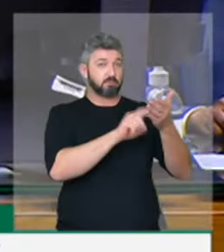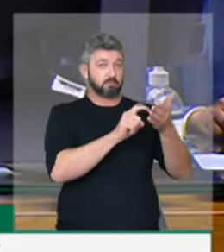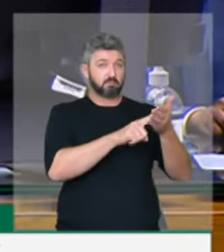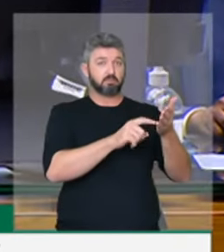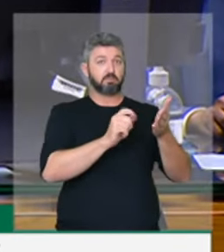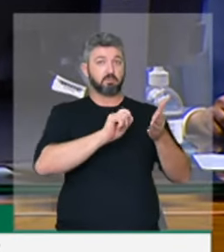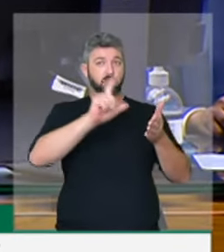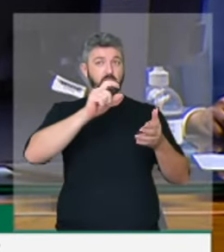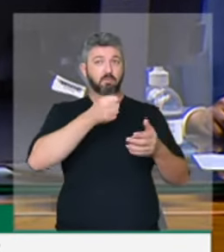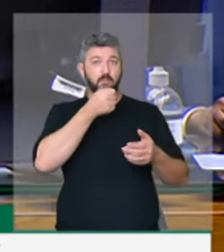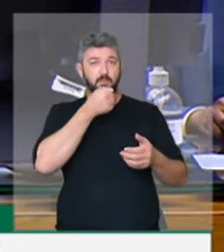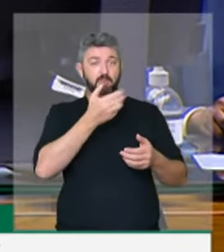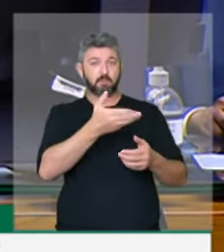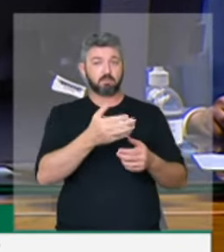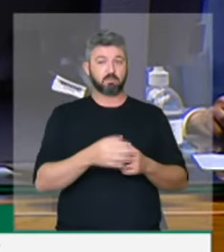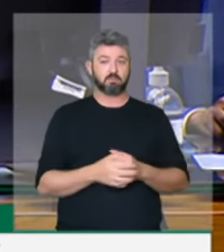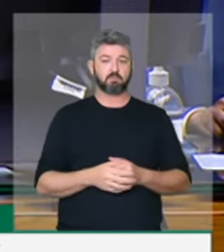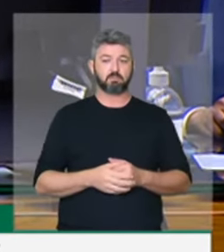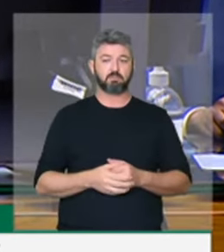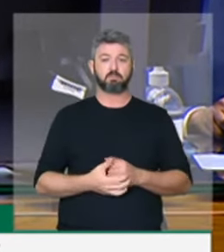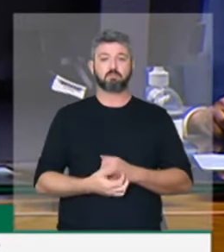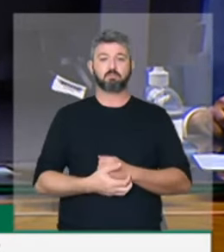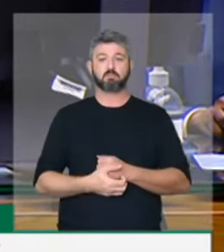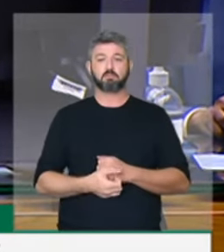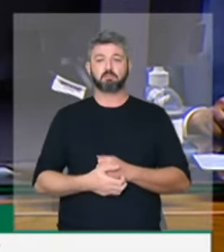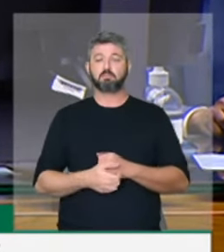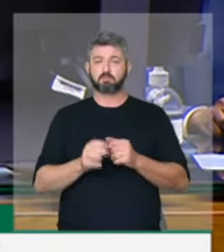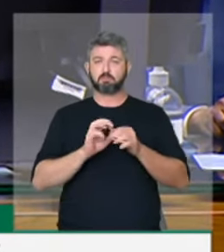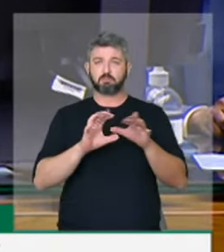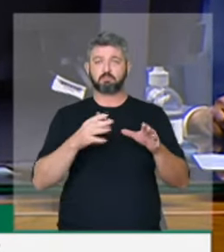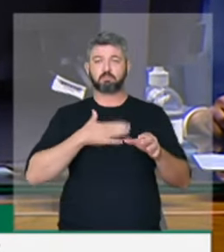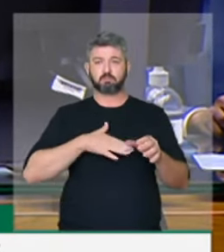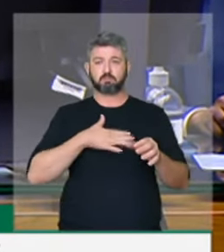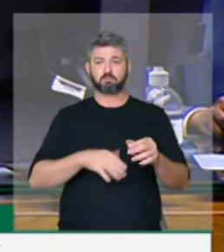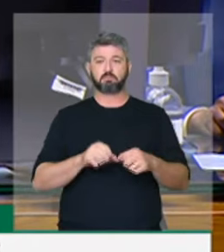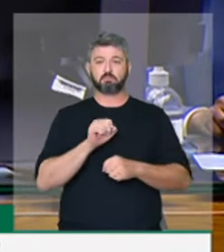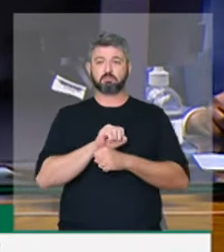DÁ O ESPAÇO É SÓ A GENTE ESTÁ AUMENTANDO A... [PRESIDENTE]: COMO